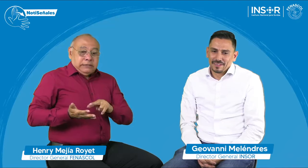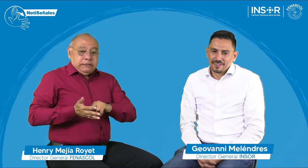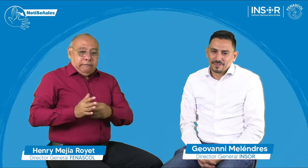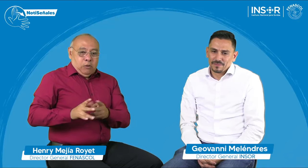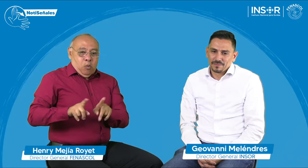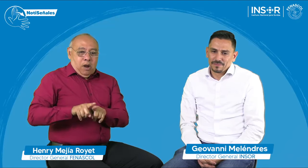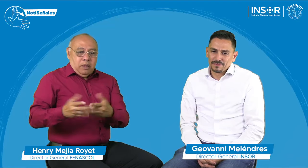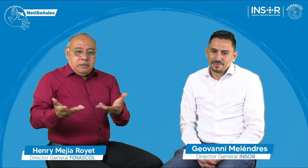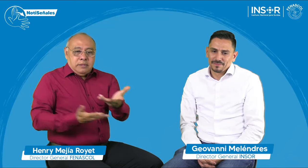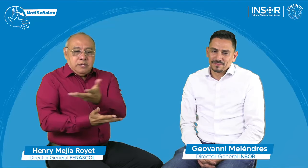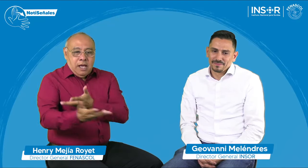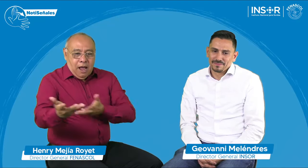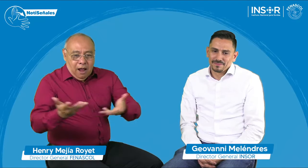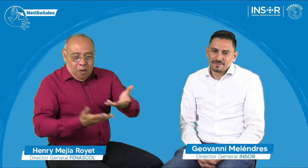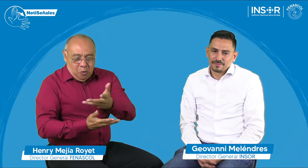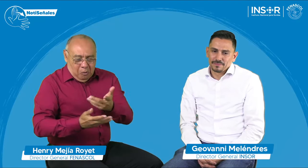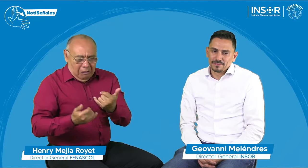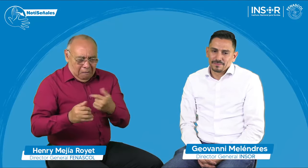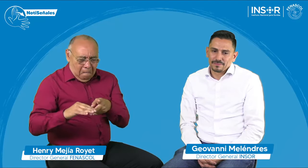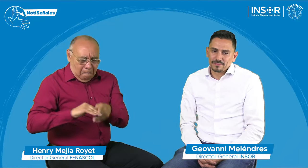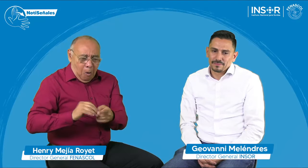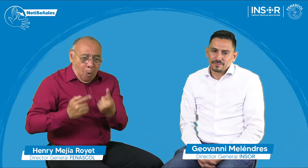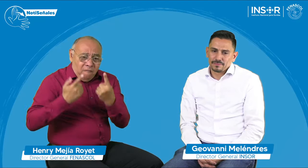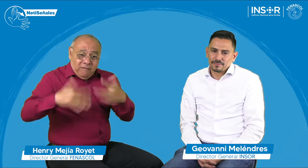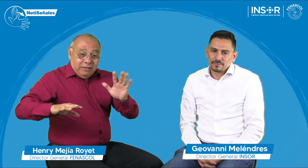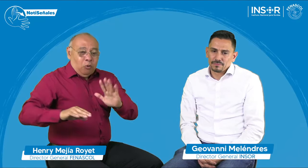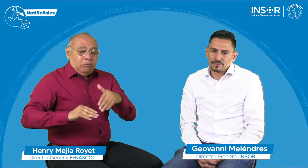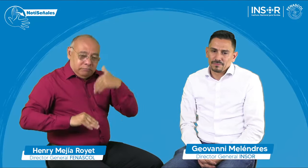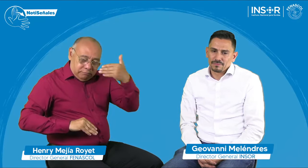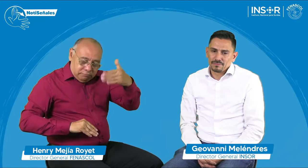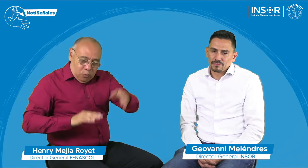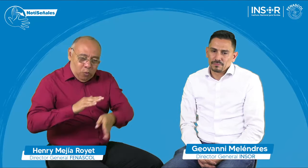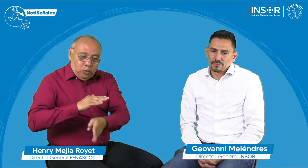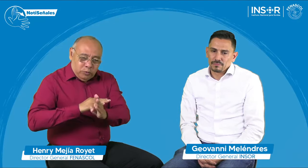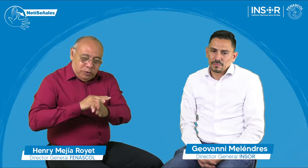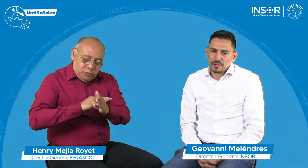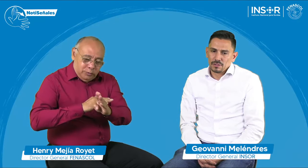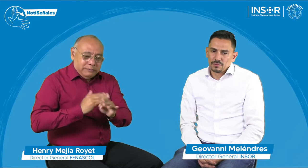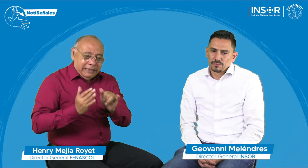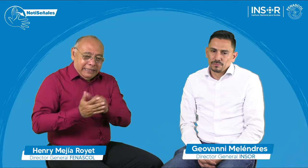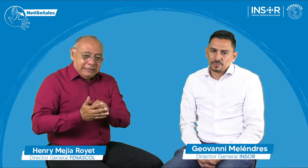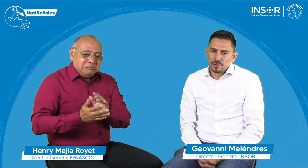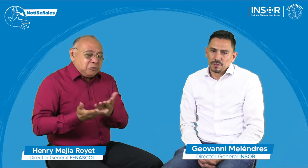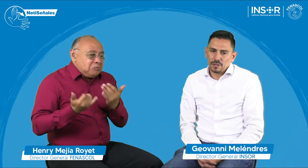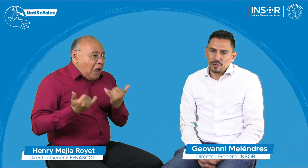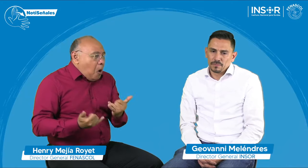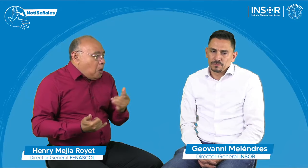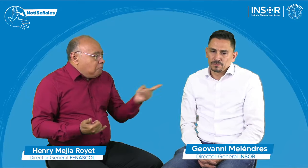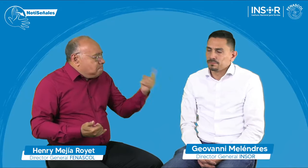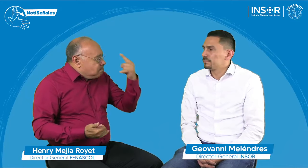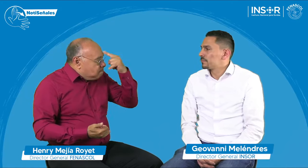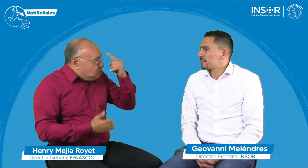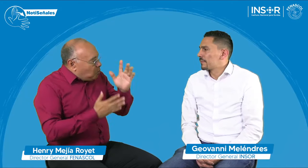todos, un saludo que me están viendo a esta hora del día más o menos unas ciento cincuenta